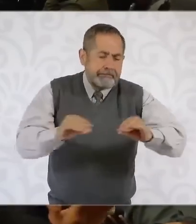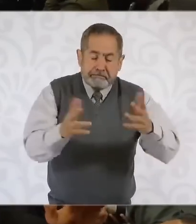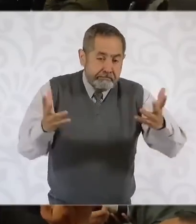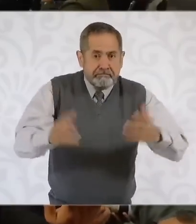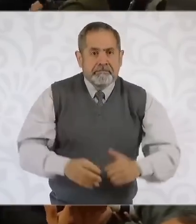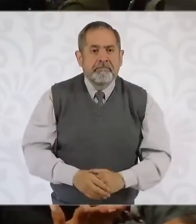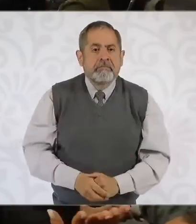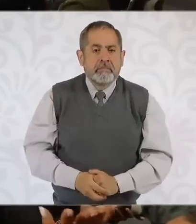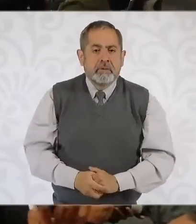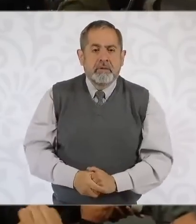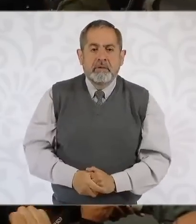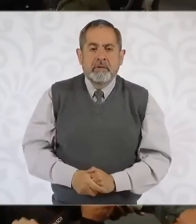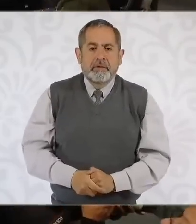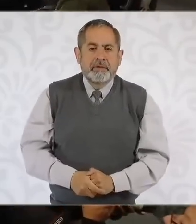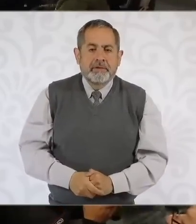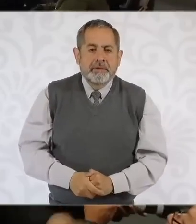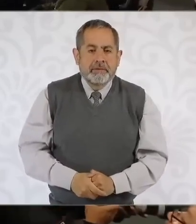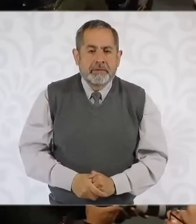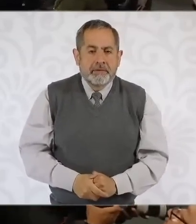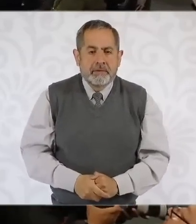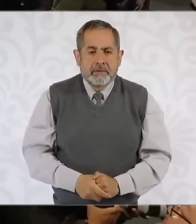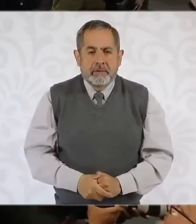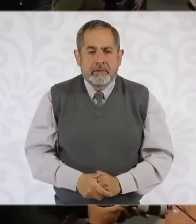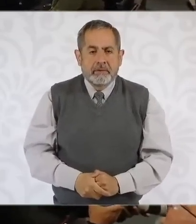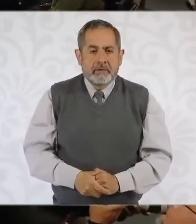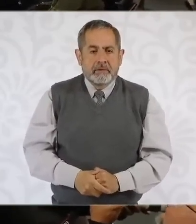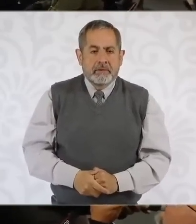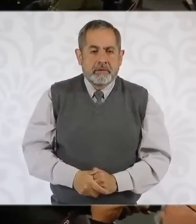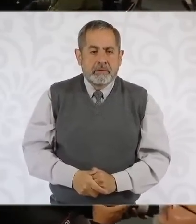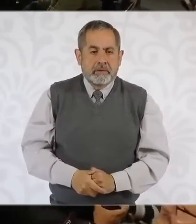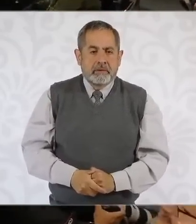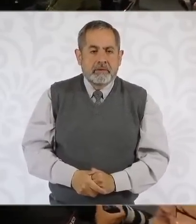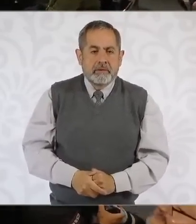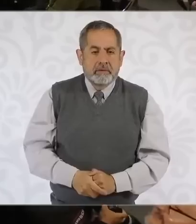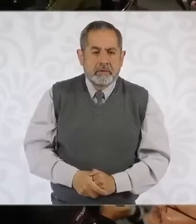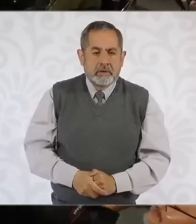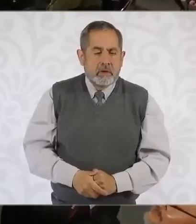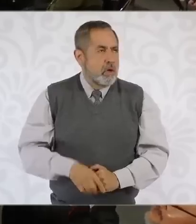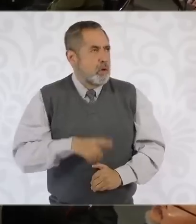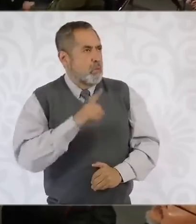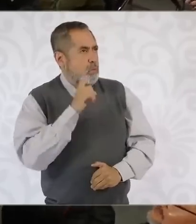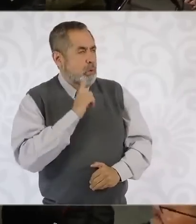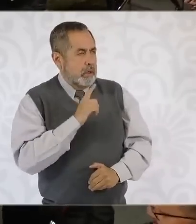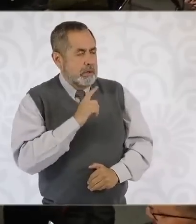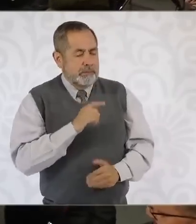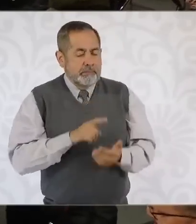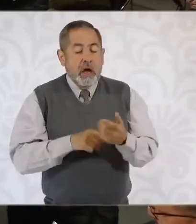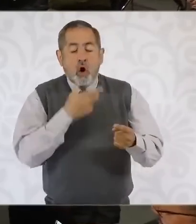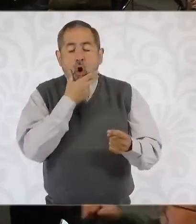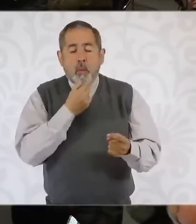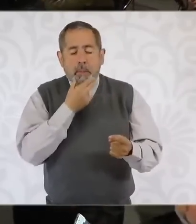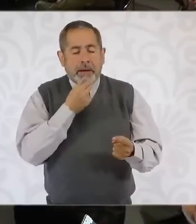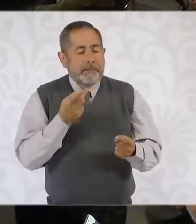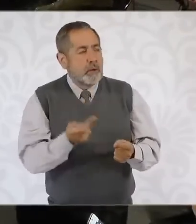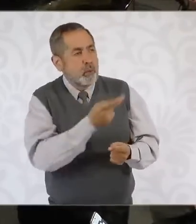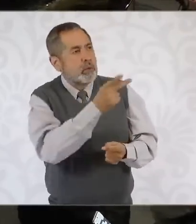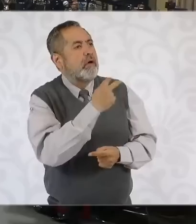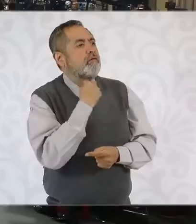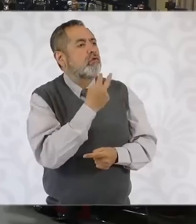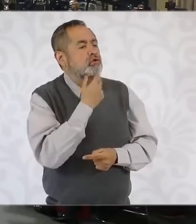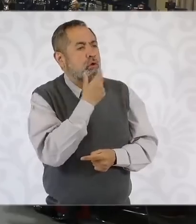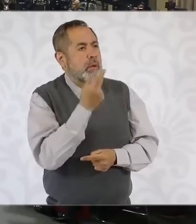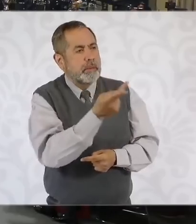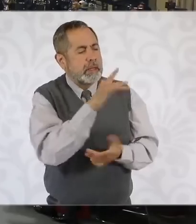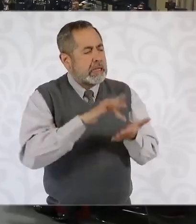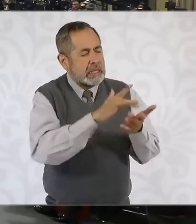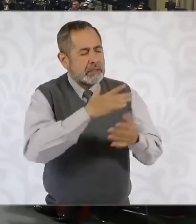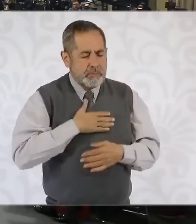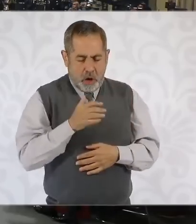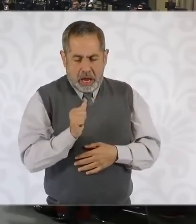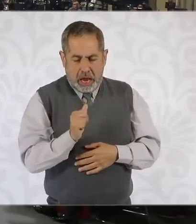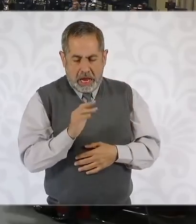acá Gracias presidente Arturo palamo Grupo Imagen a mí me interesa ser muy específico en